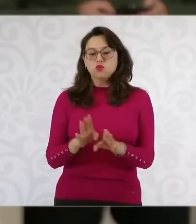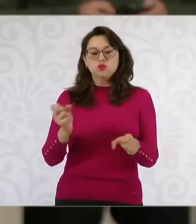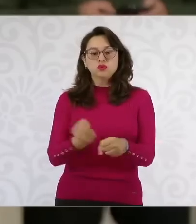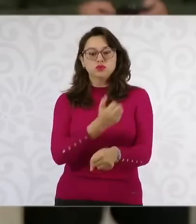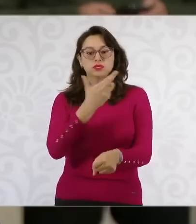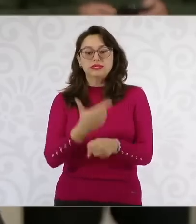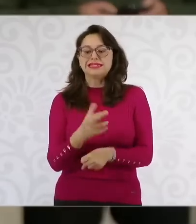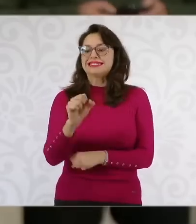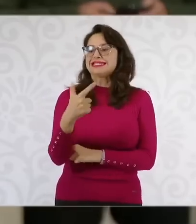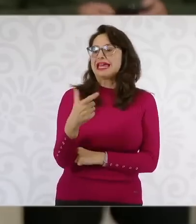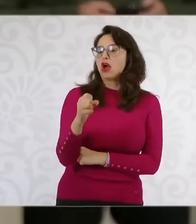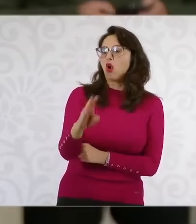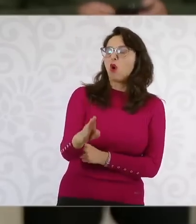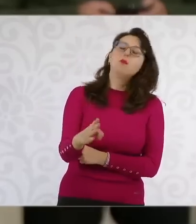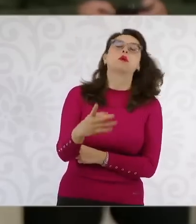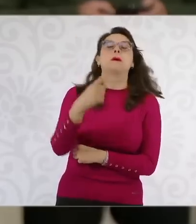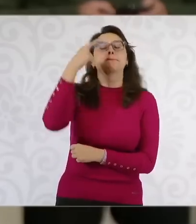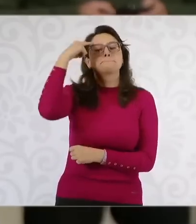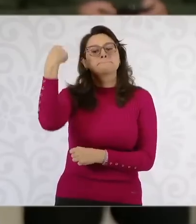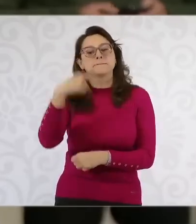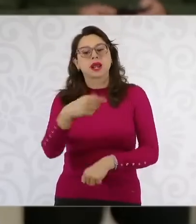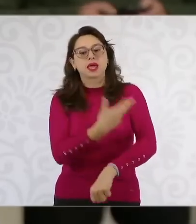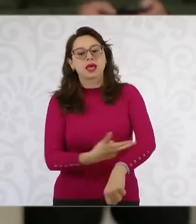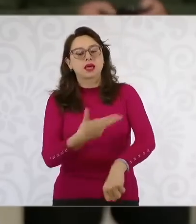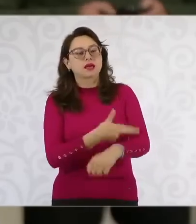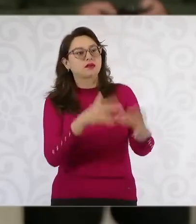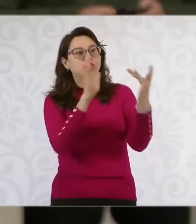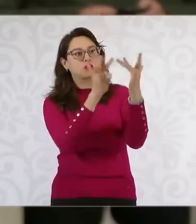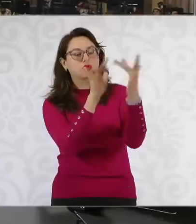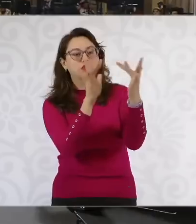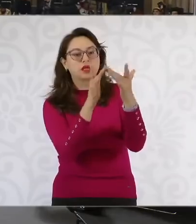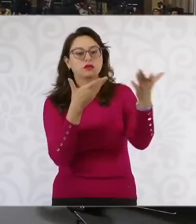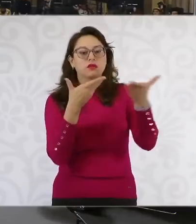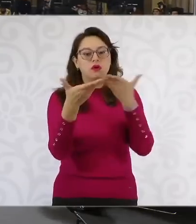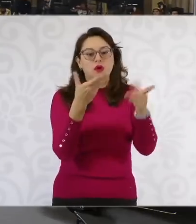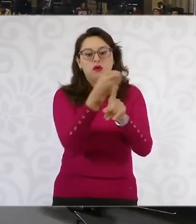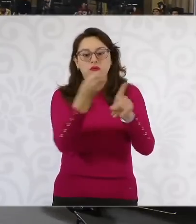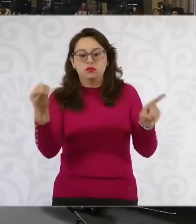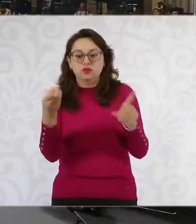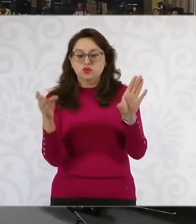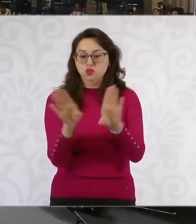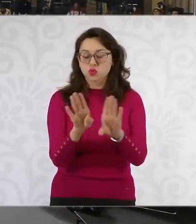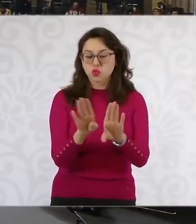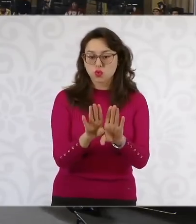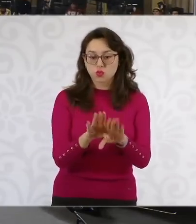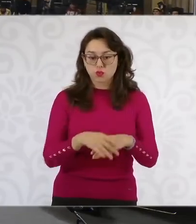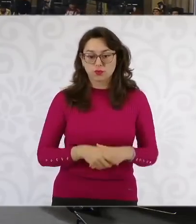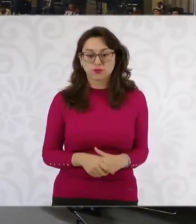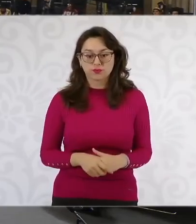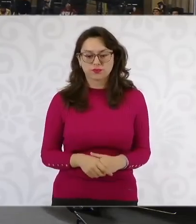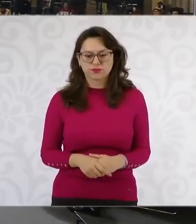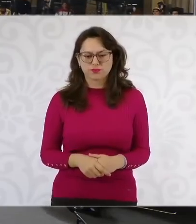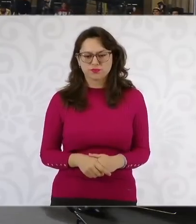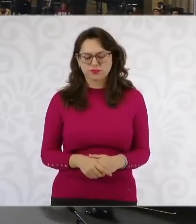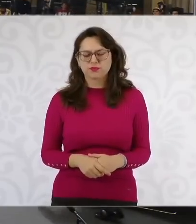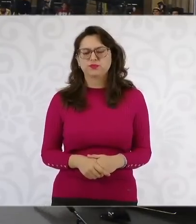organizando con los estados de Baja California y de Sonora estamos trabajando conjuntamente